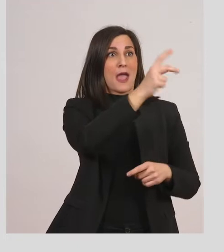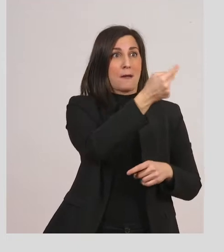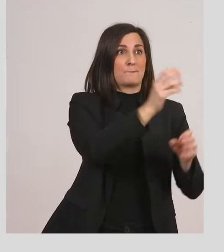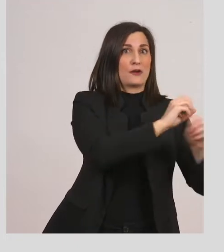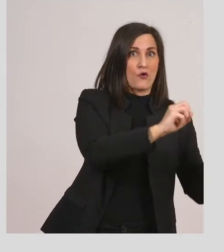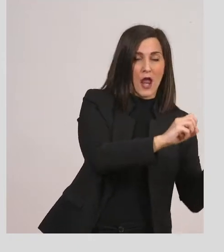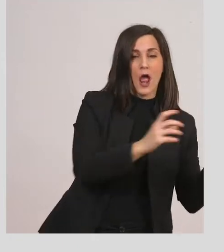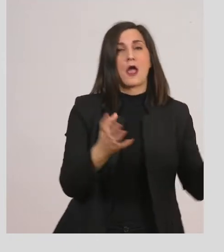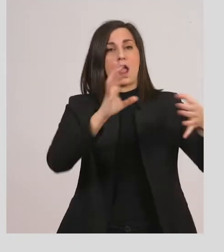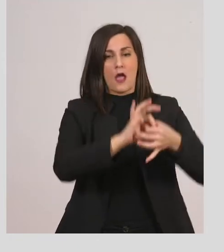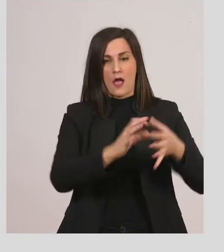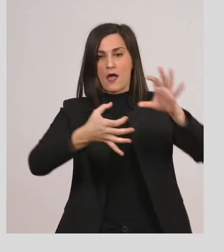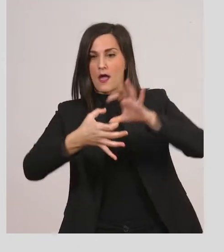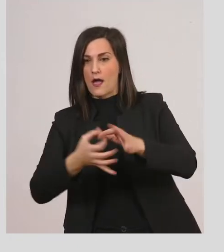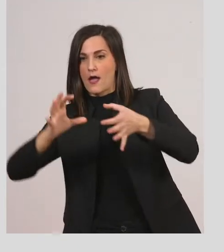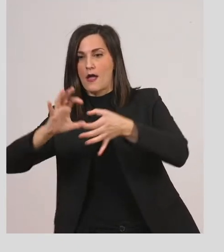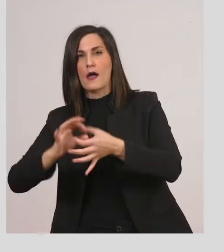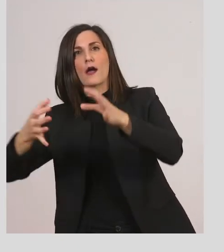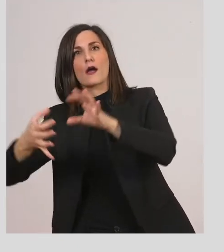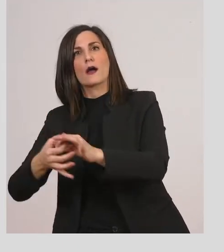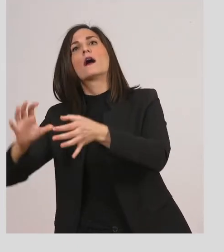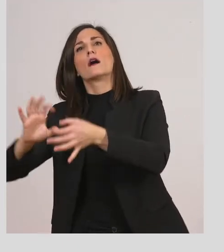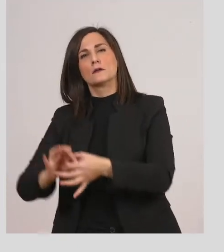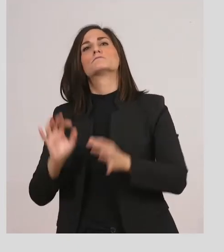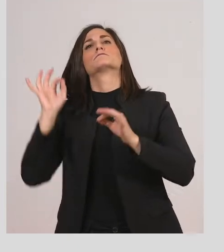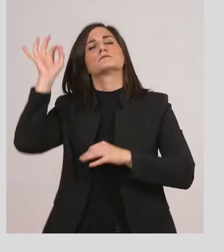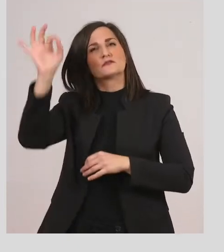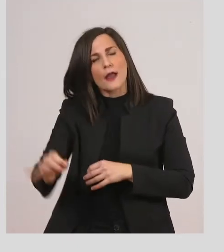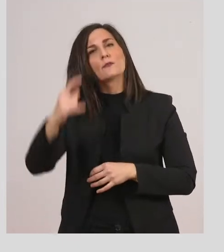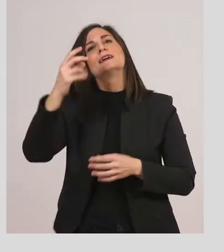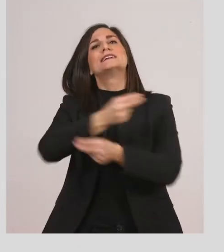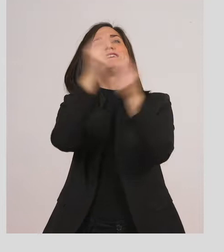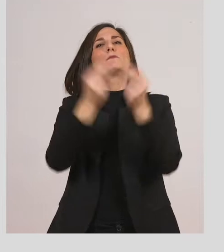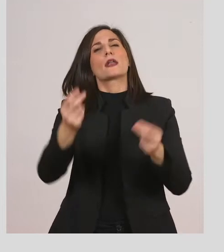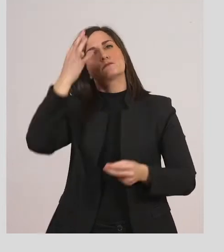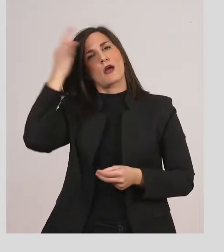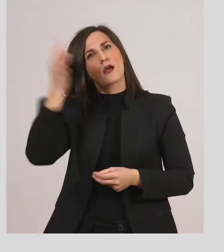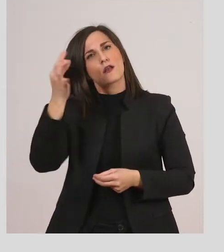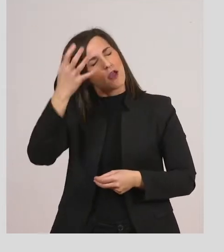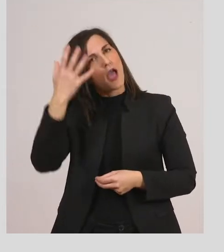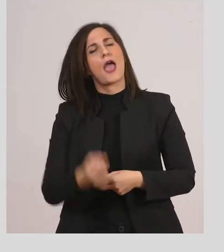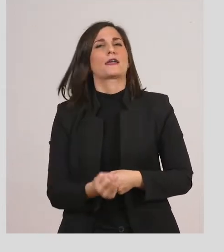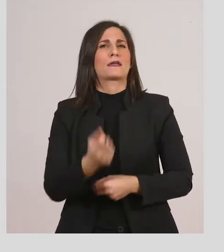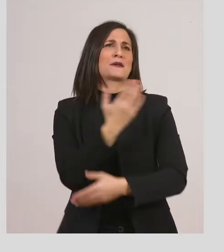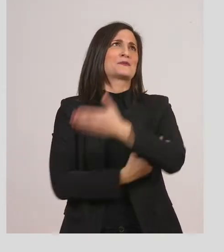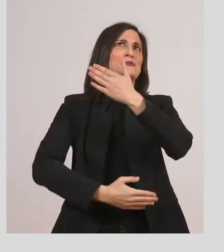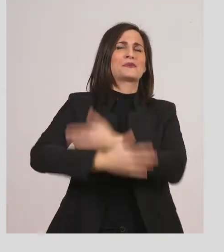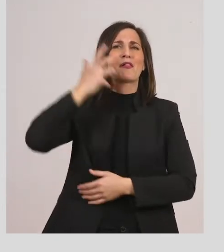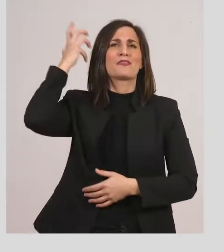μπορεί να υπάρχουν κι άλλες δηλαδή στην πορεία, μας οδηγεί σε ένα λογικό συμπέρασμα. Για να μην κουράζουμε με πολλή θεωρία, ας το δούμε λίγο στην πράξη.